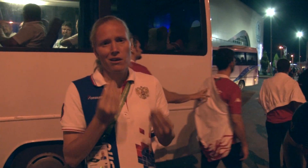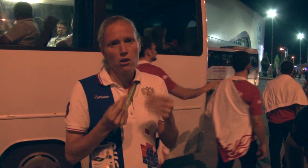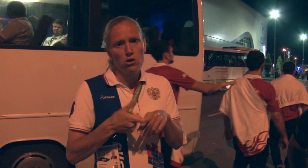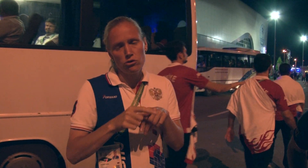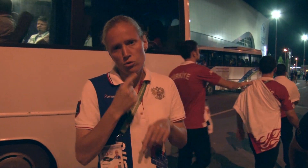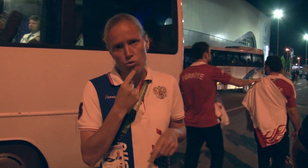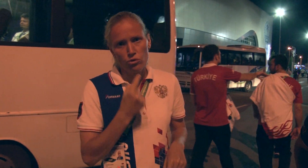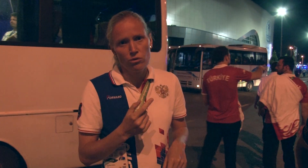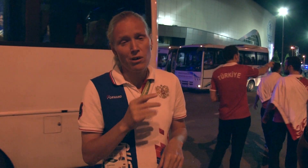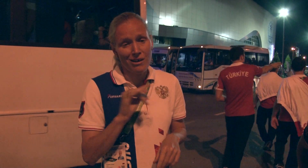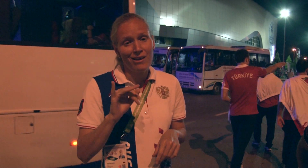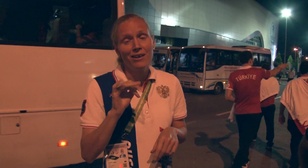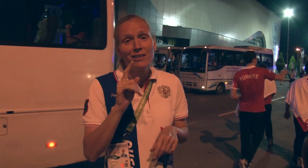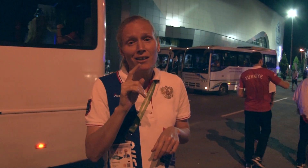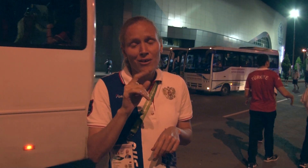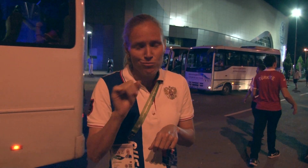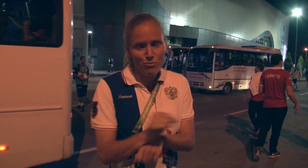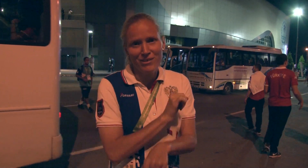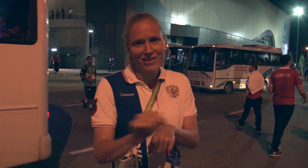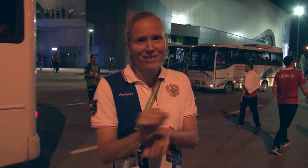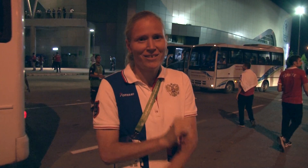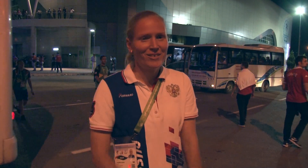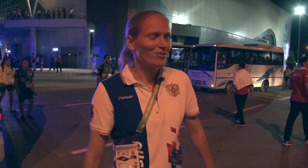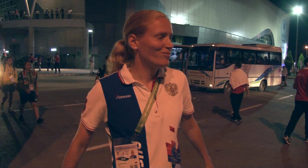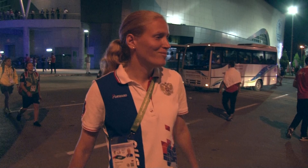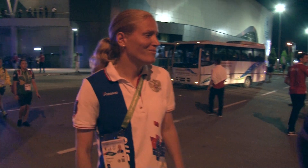Играть было очень трудно, но мы… победили!